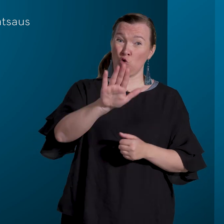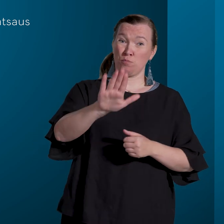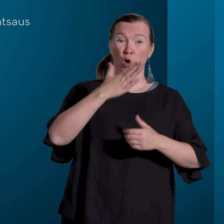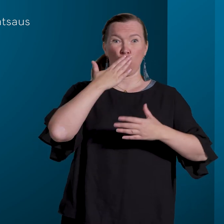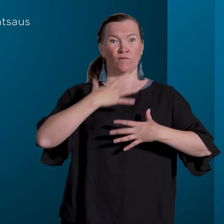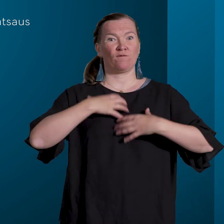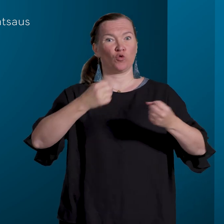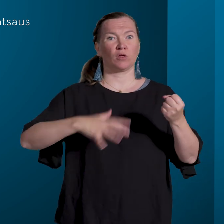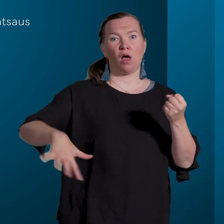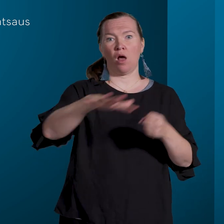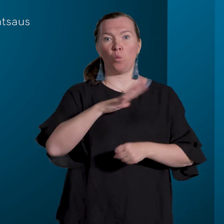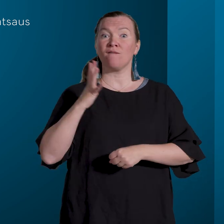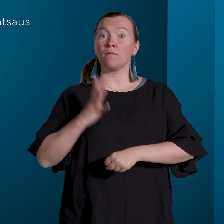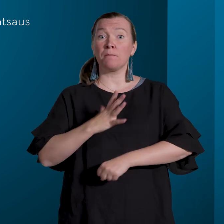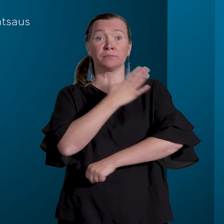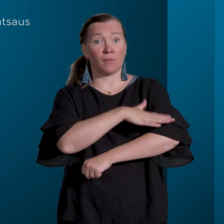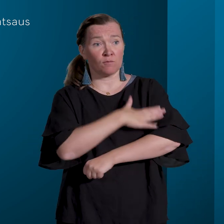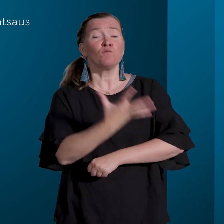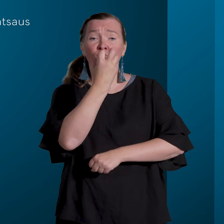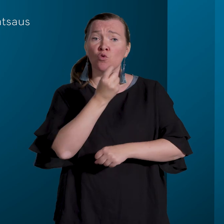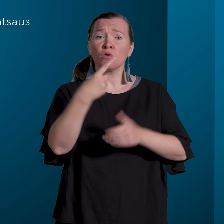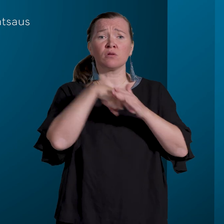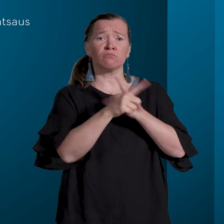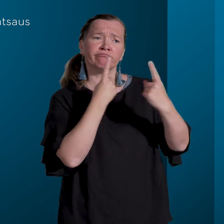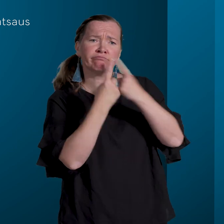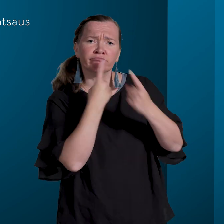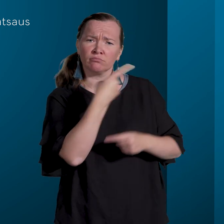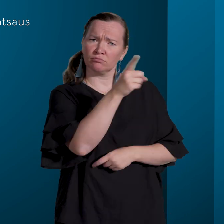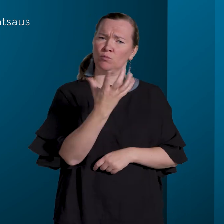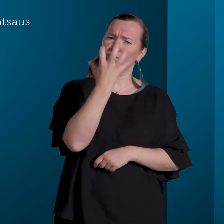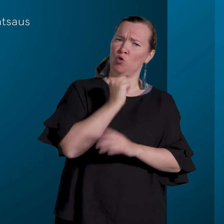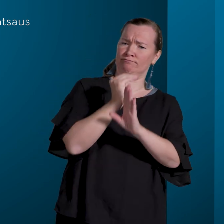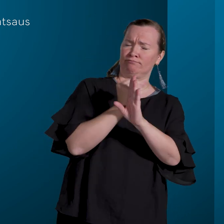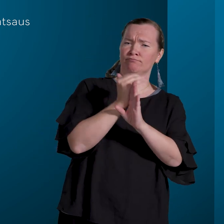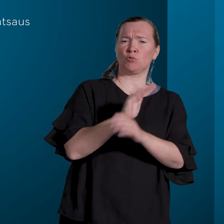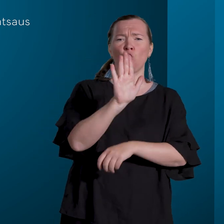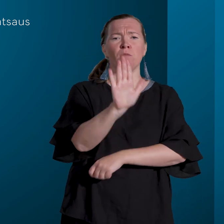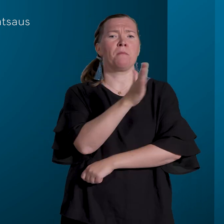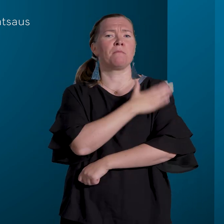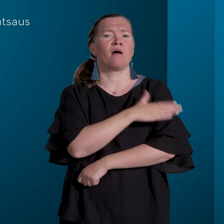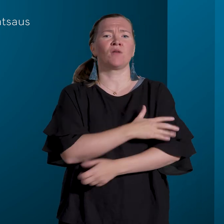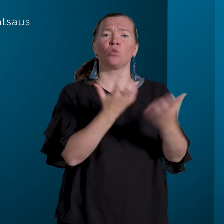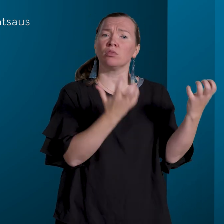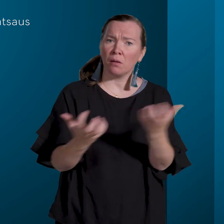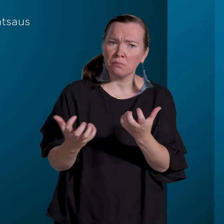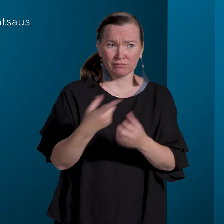Hyvinvointialueen vammaispalvelut voivat tehdä sinulle palvelutarpeen arvioinnin -